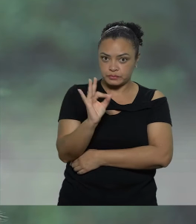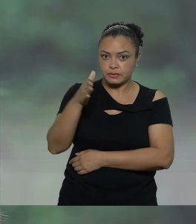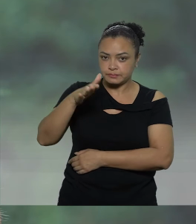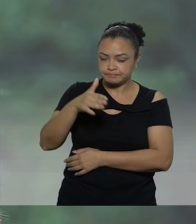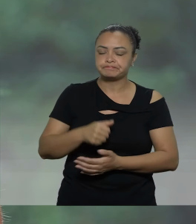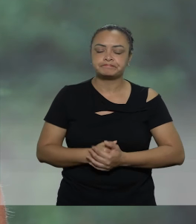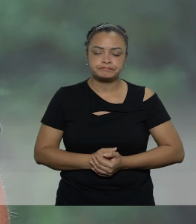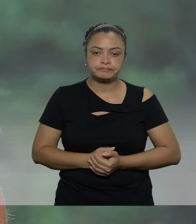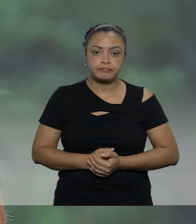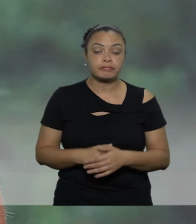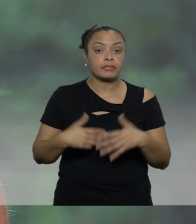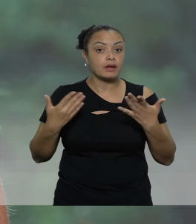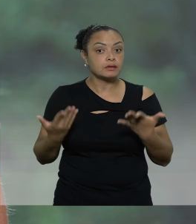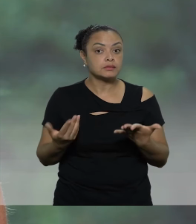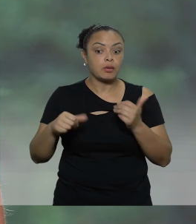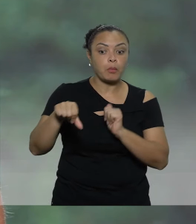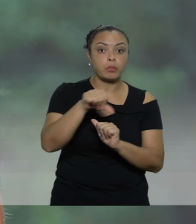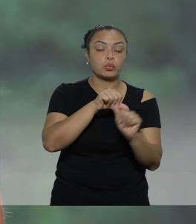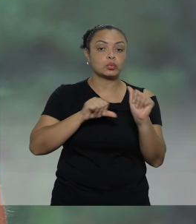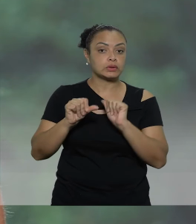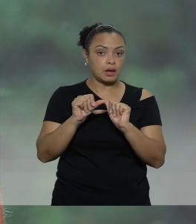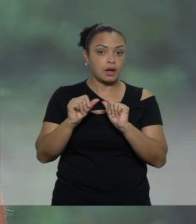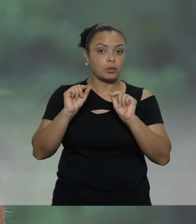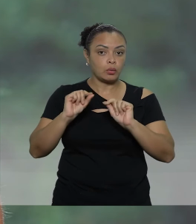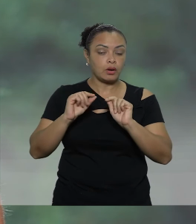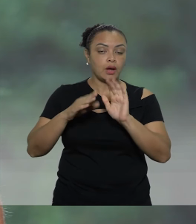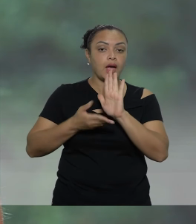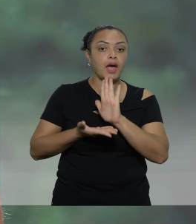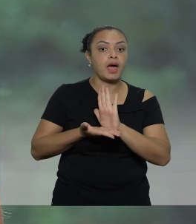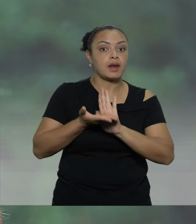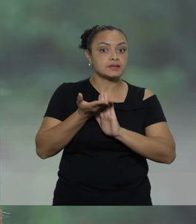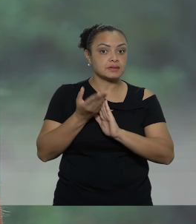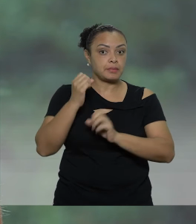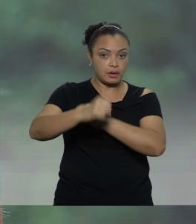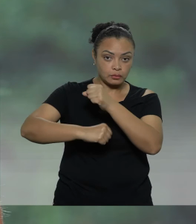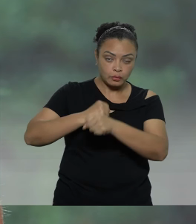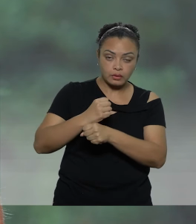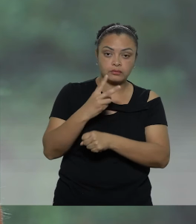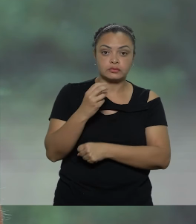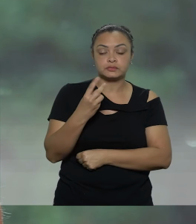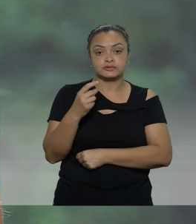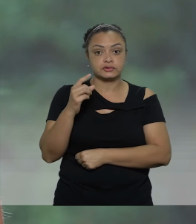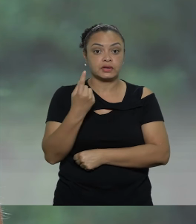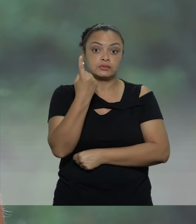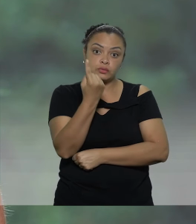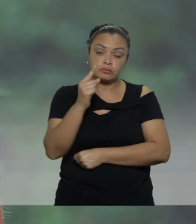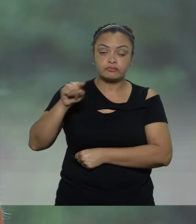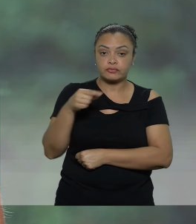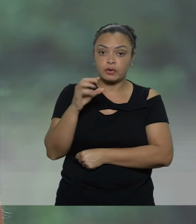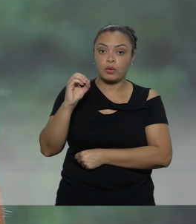Com isso, alteramos nossa projeção de crescimento de 2023 para 1,9%.